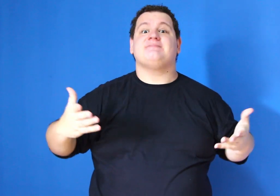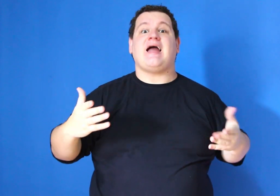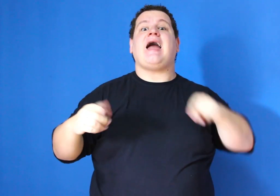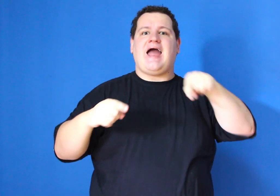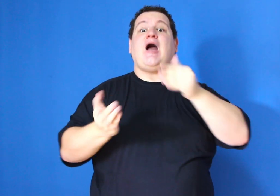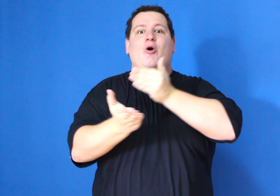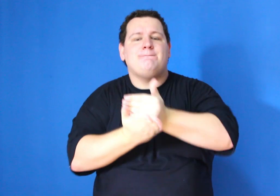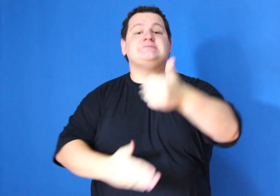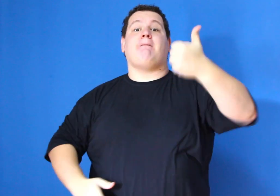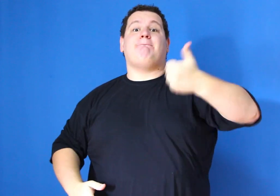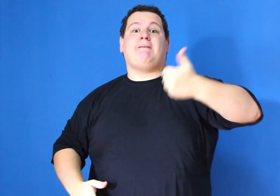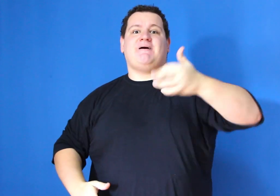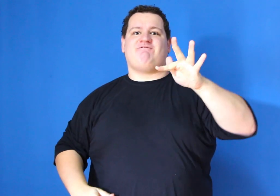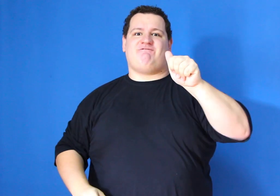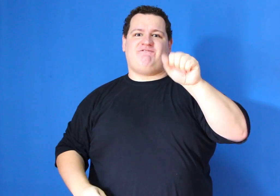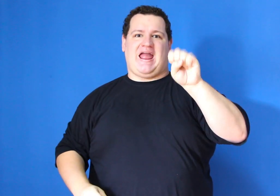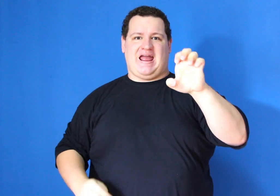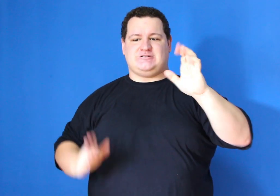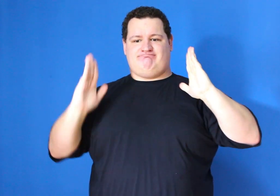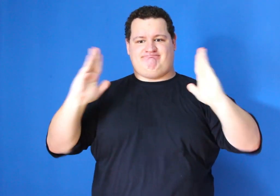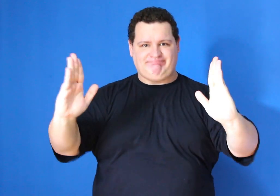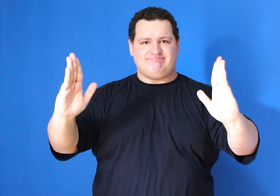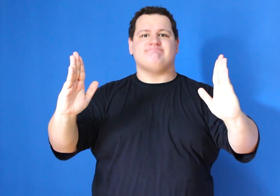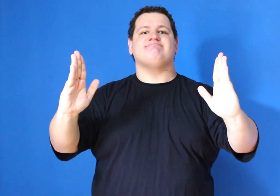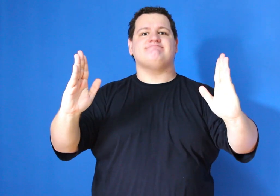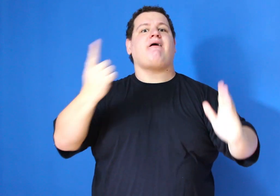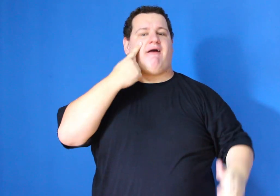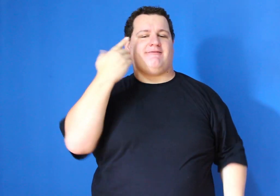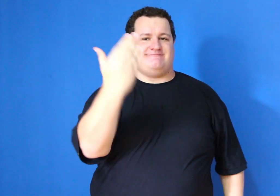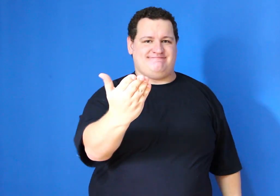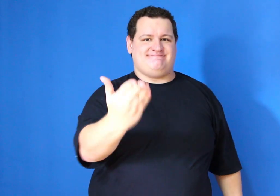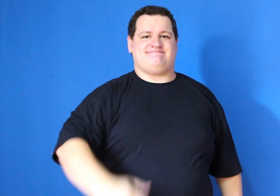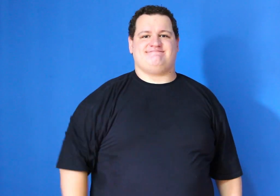A fase 1 começa aí.